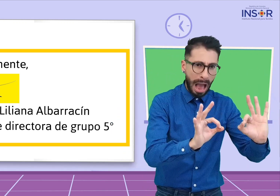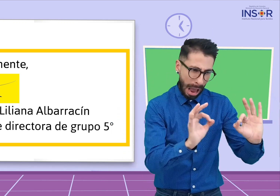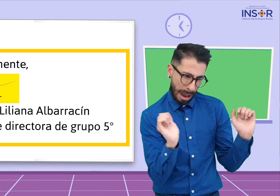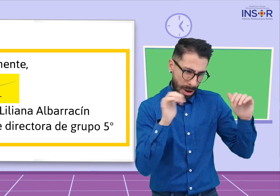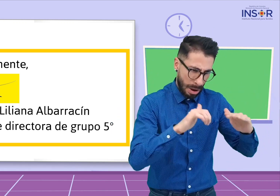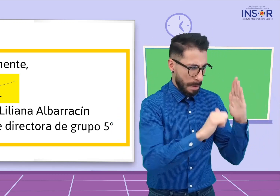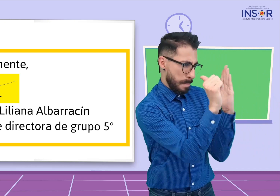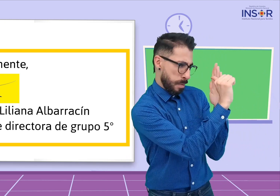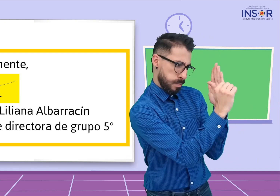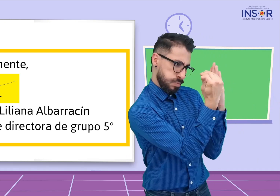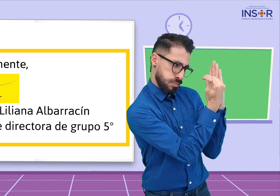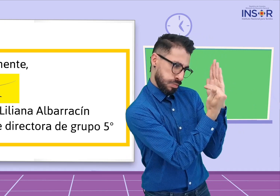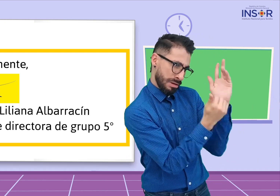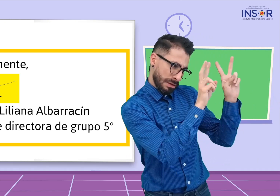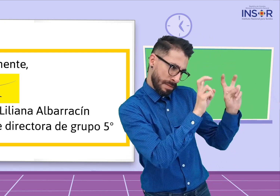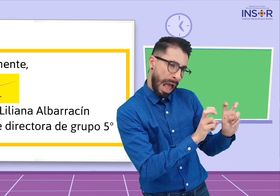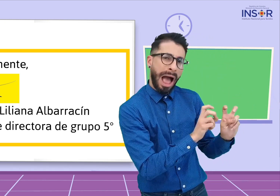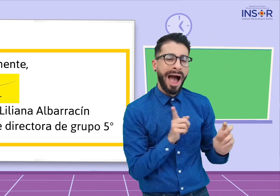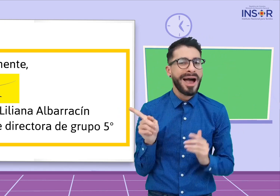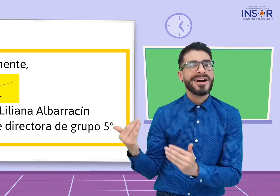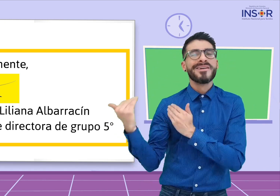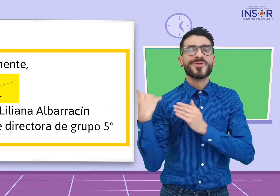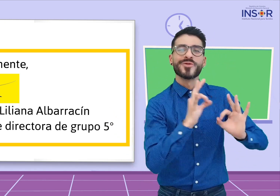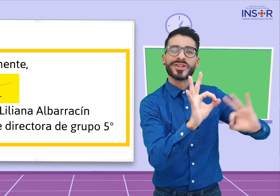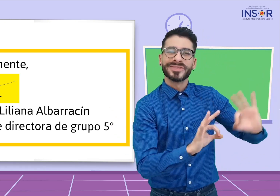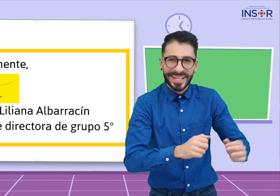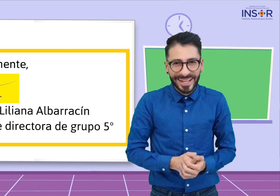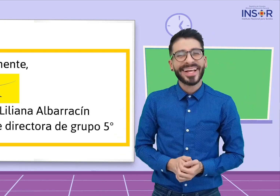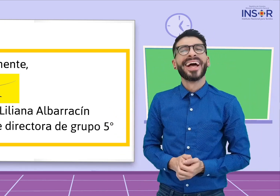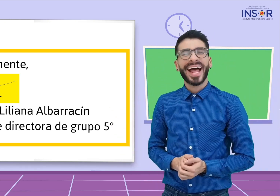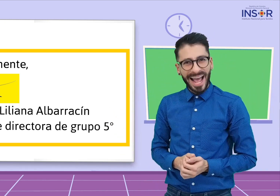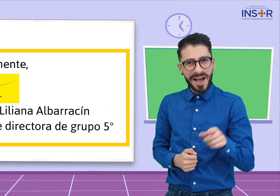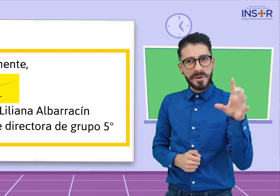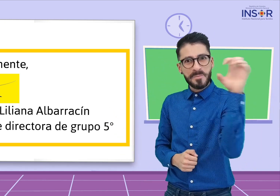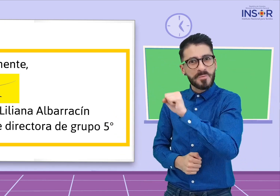fue ella quien preparó la agenda con los temas a tratar y es la responsable de organizar el encuentro.